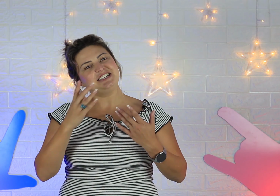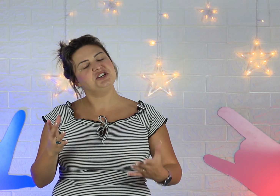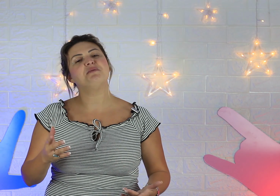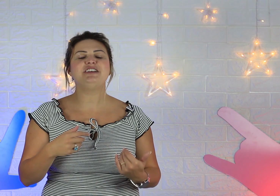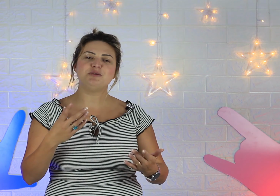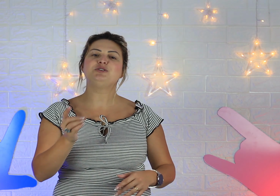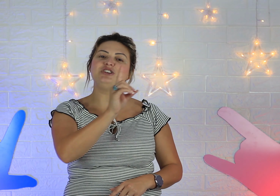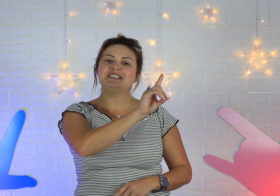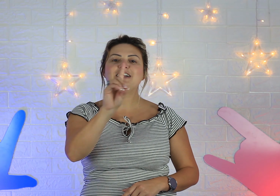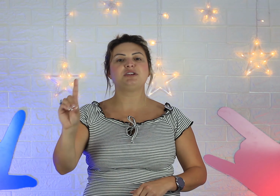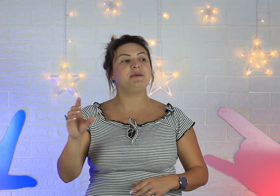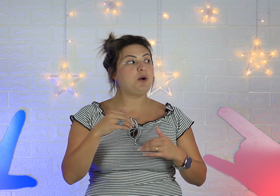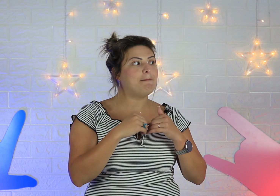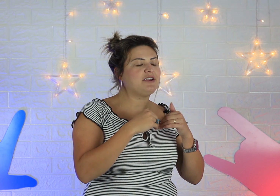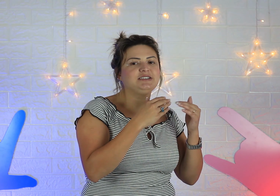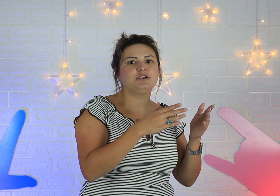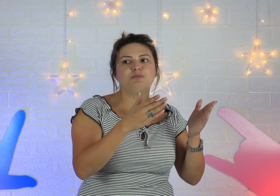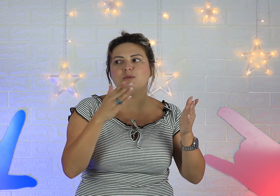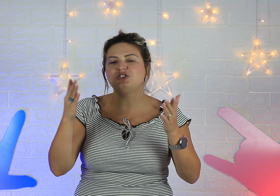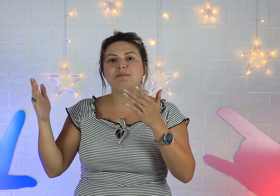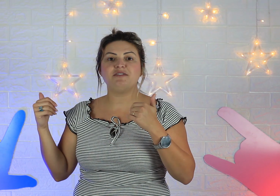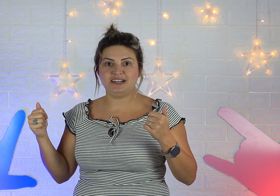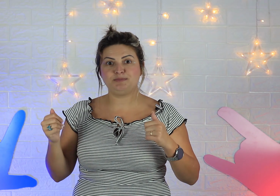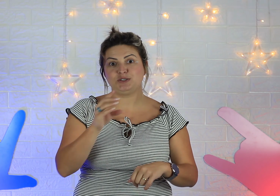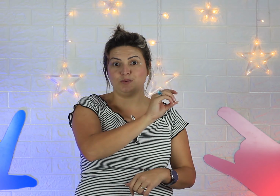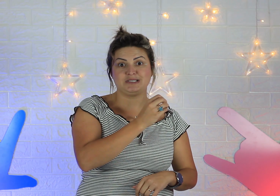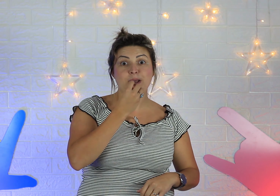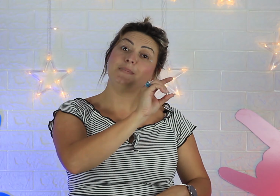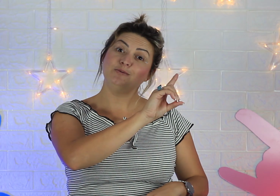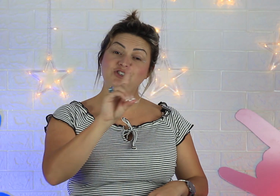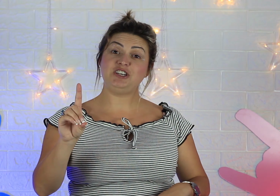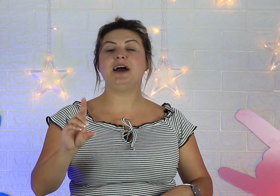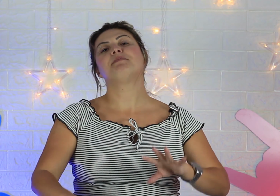esse daqui geralmente é muito utilizado também ó para fazer um bom dia para várias pessoas Bom dia